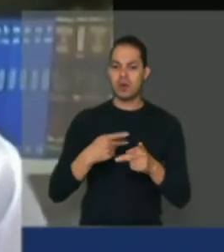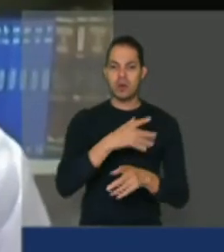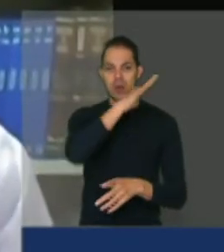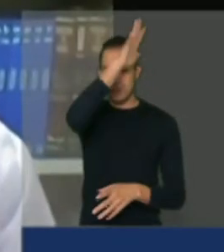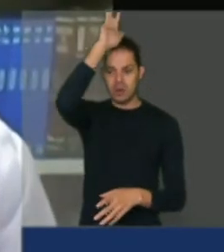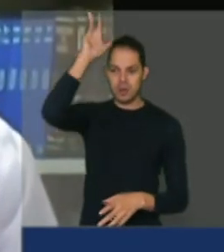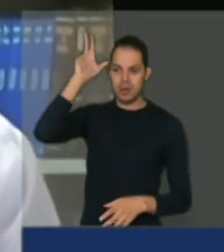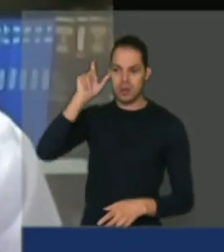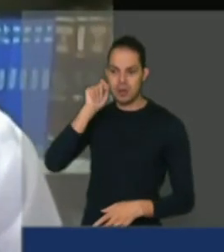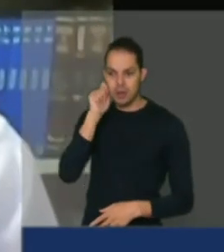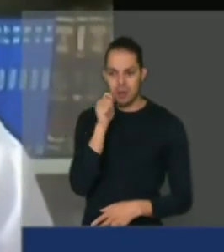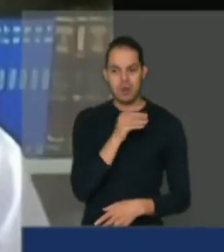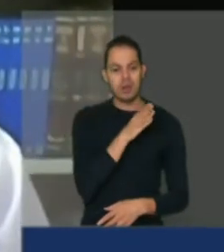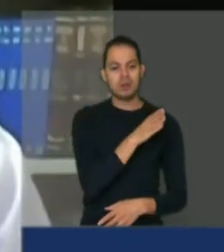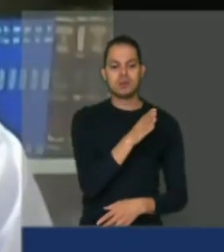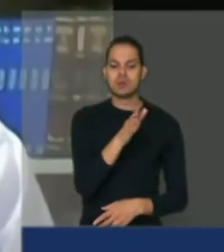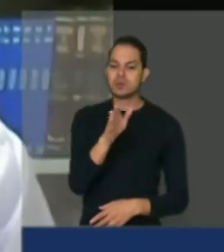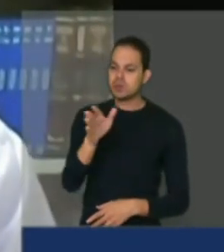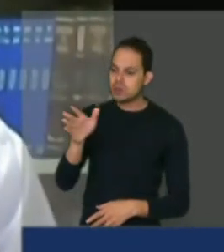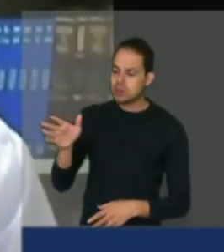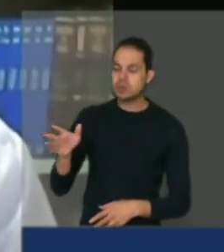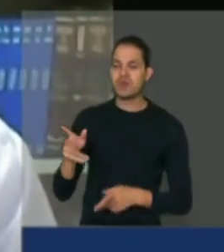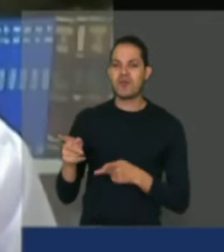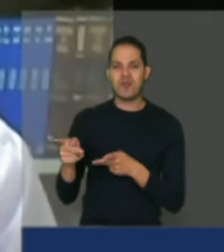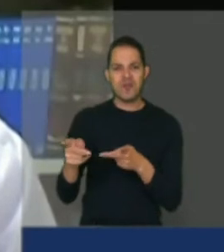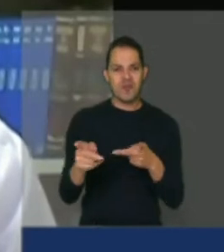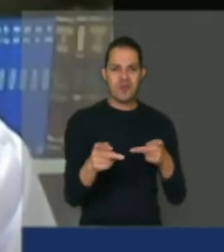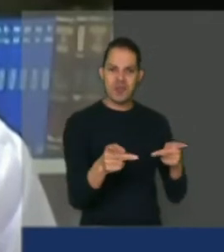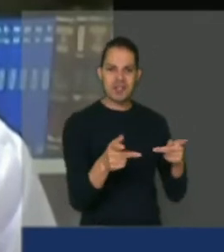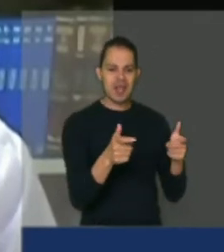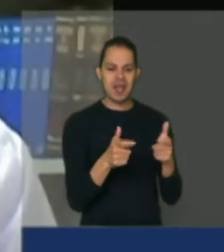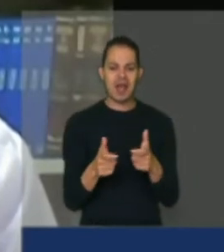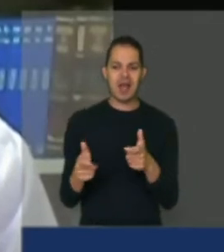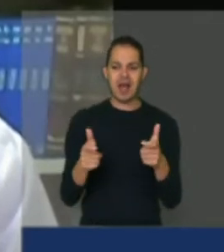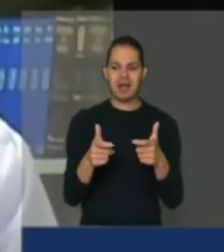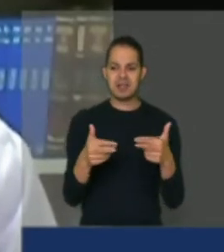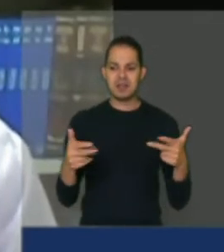RECESSO, CONSEGUIMOS VISITAR, ALGUMAS ÁREAS ONDE O INCRA TEM ASSENTAMENTOS, COMO É O CASO DA VILA AMAZÔNIA, EM